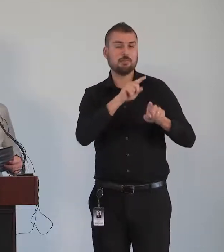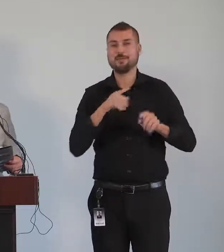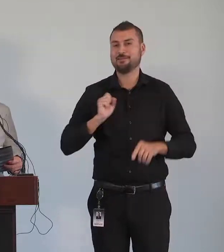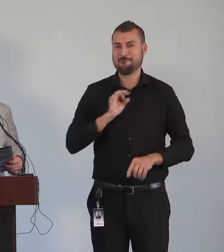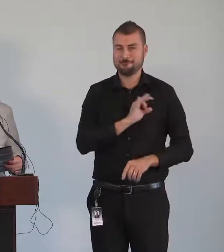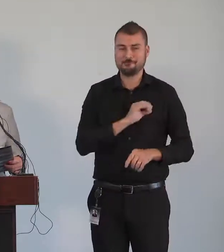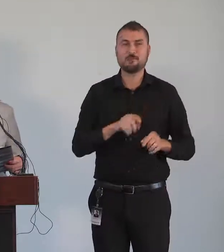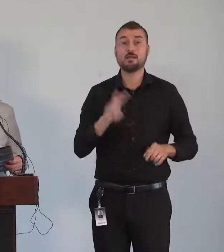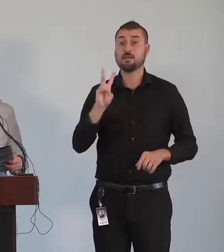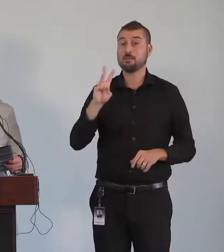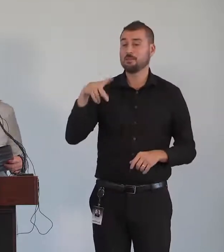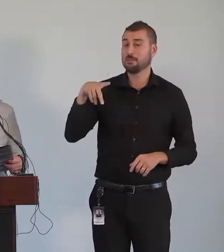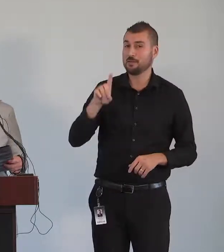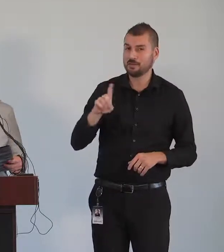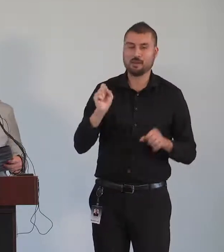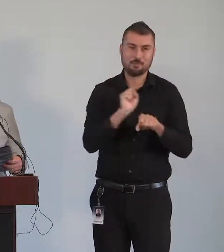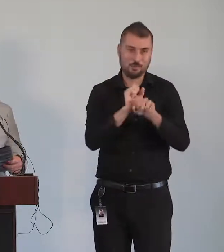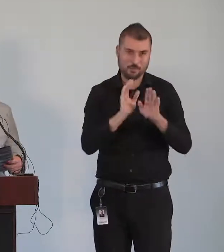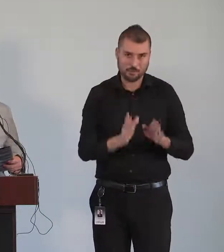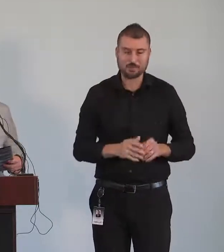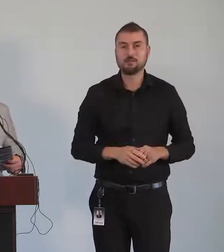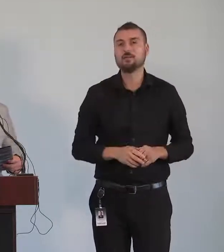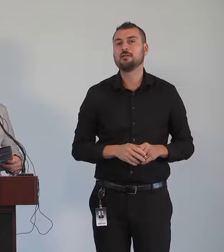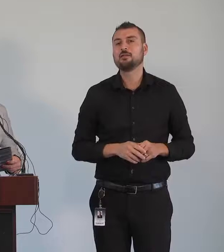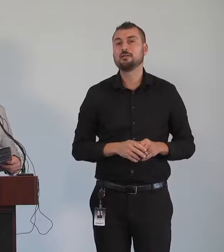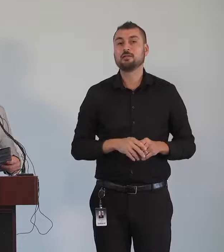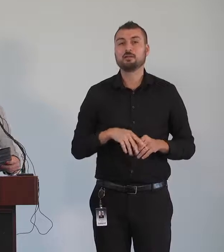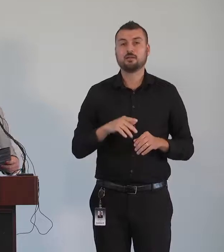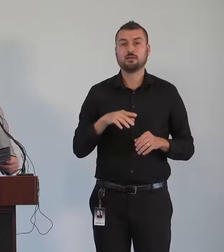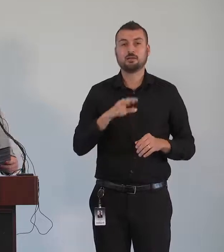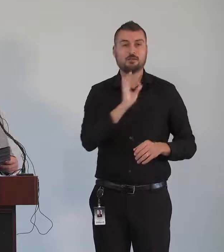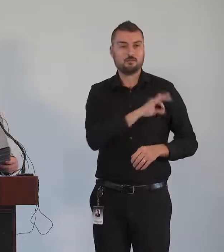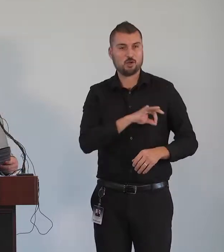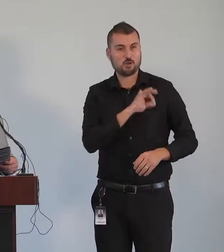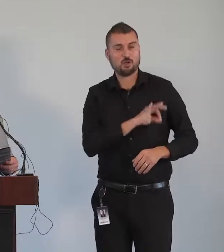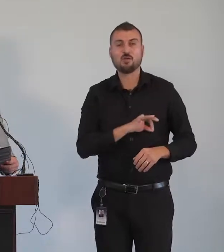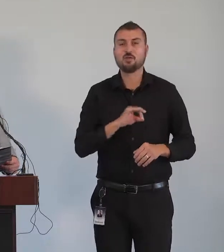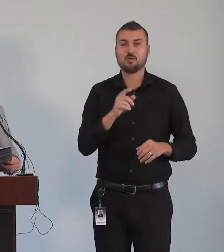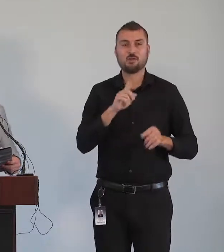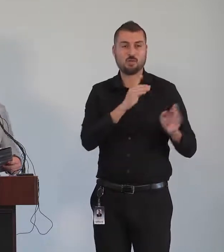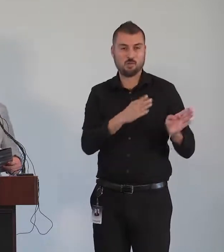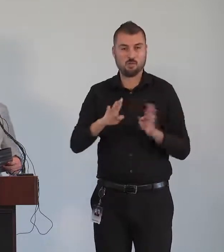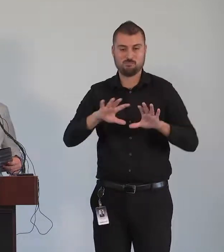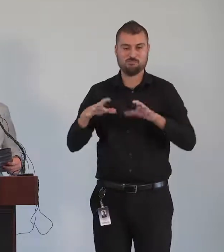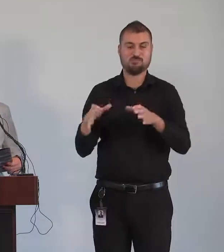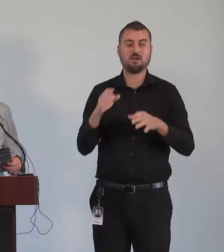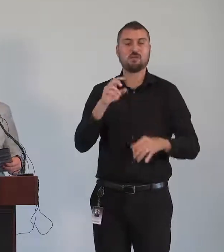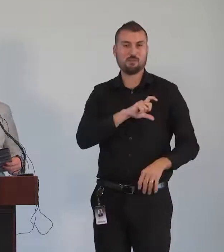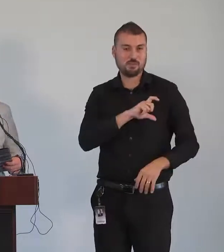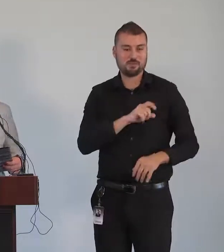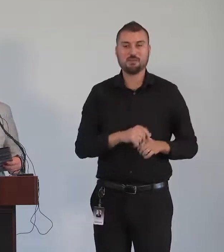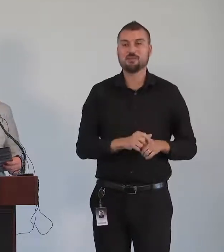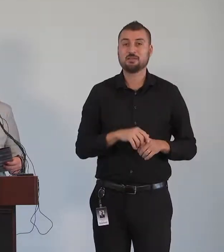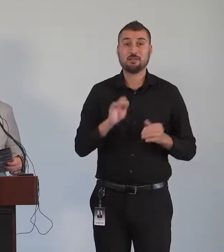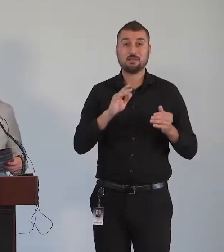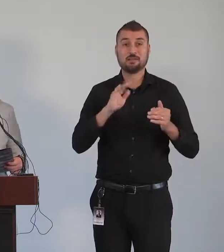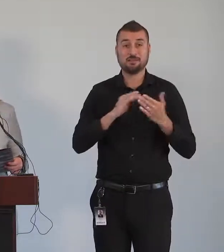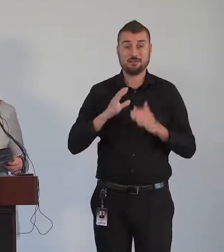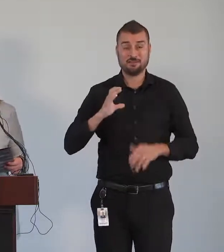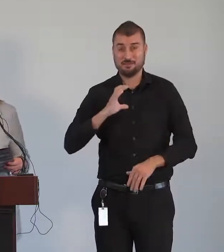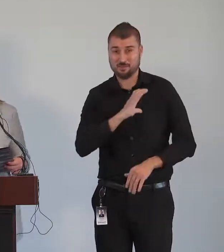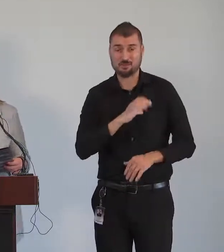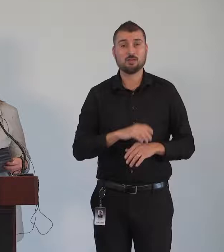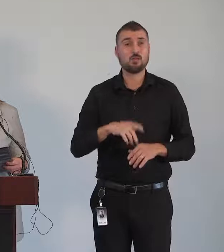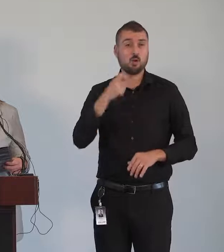los empleados del WPD, la Orden Fraternal de la Policía, el consejo de la ciudad, la junta de perfiles raciales , los